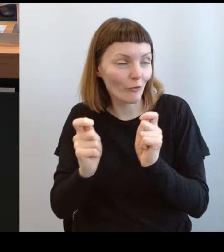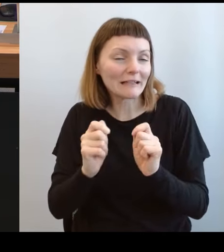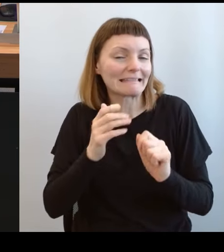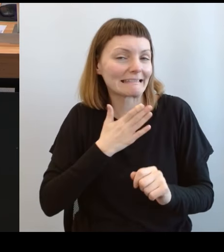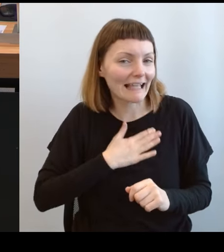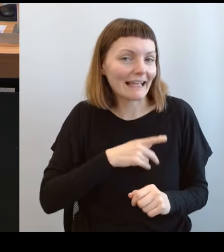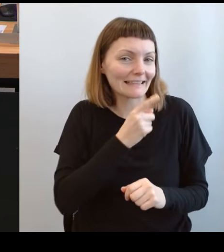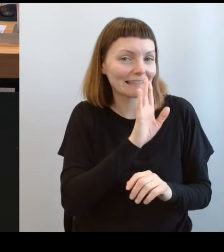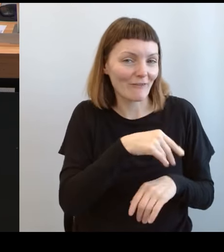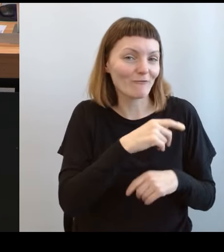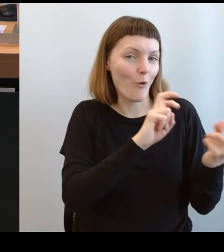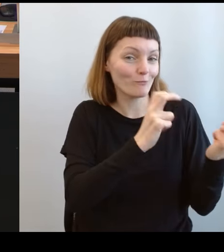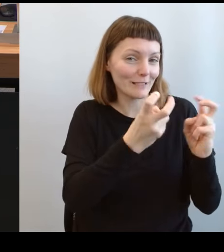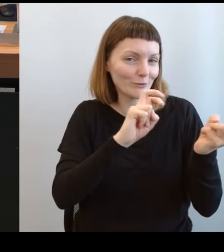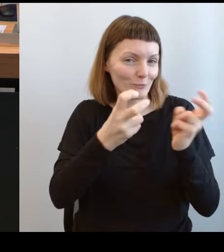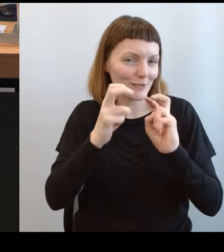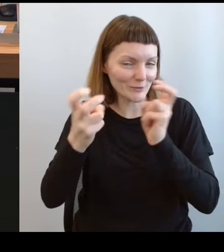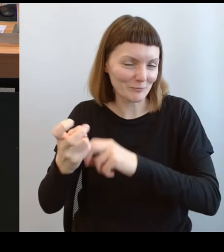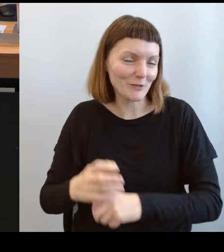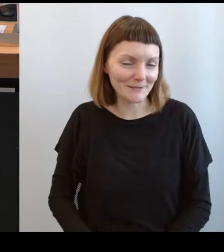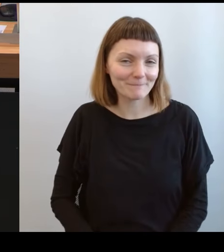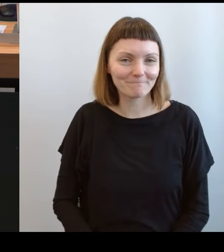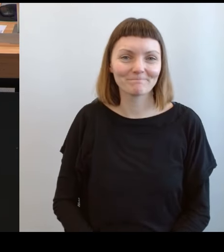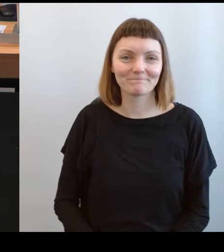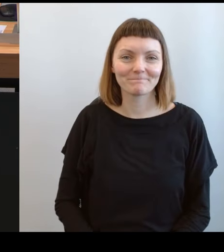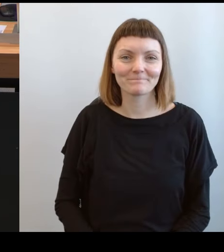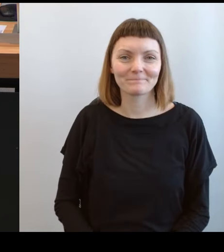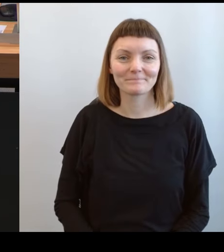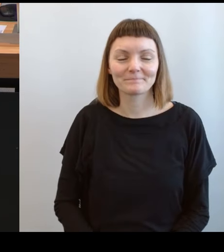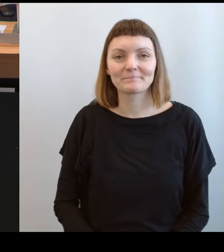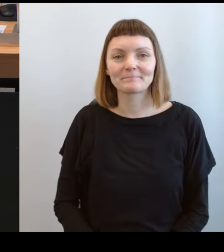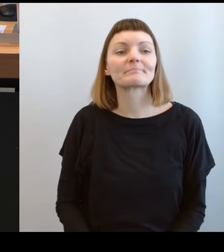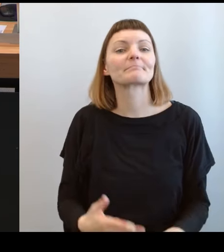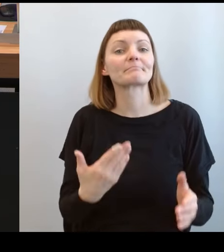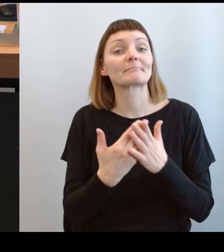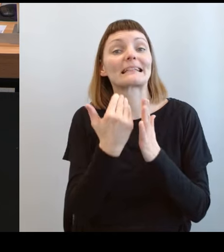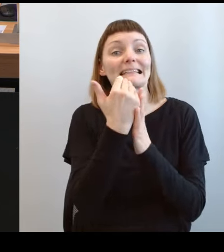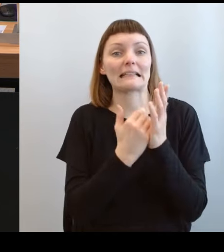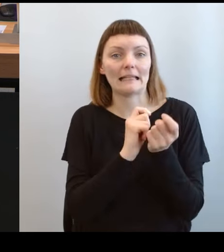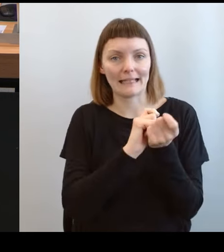Mit der Gesetzesänderung wird eine Ungleichbehandlung der Übernachtungsgäste beendet. Bisher zahlen nur